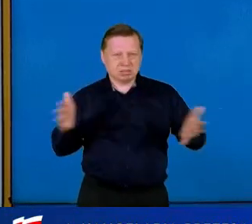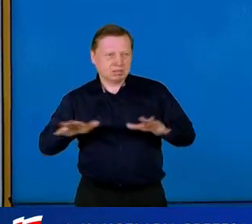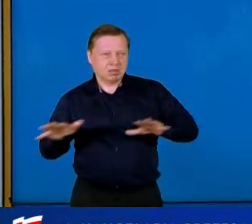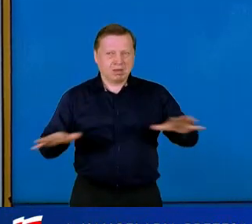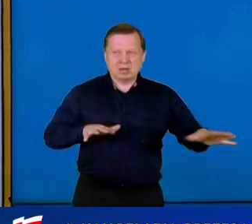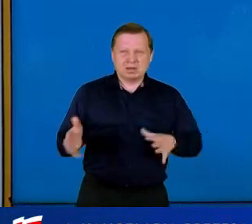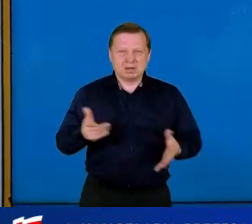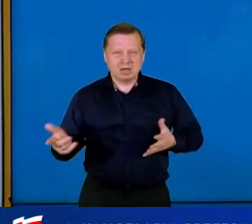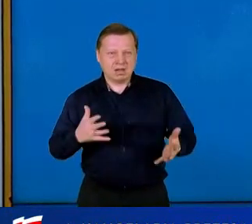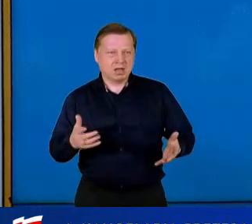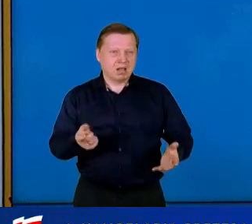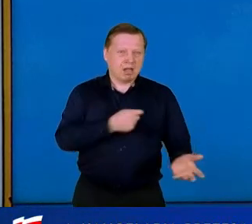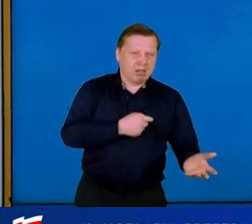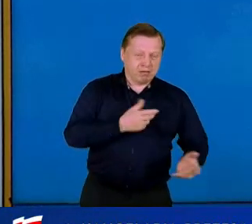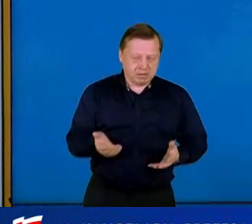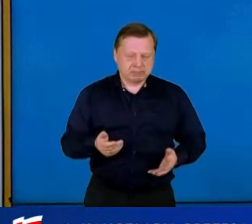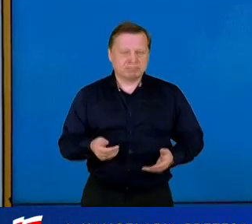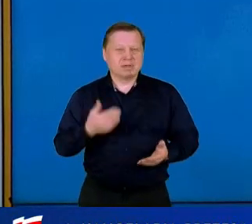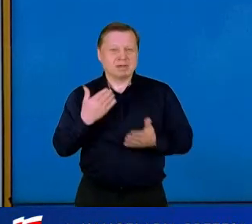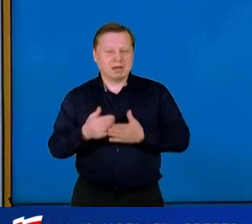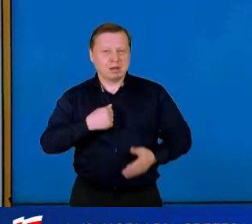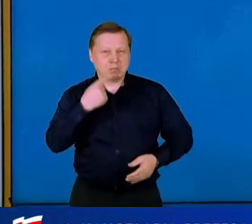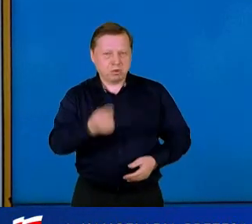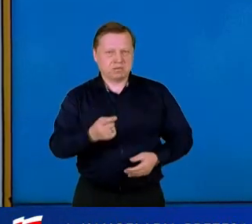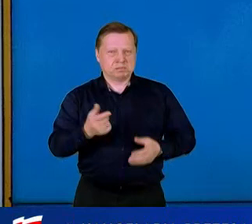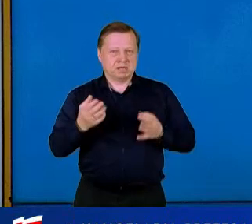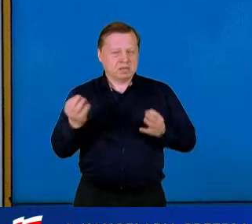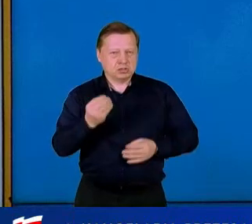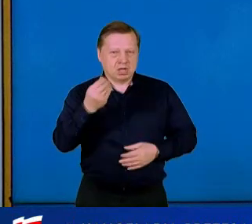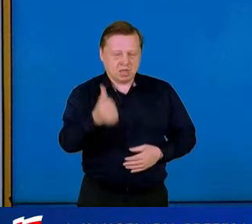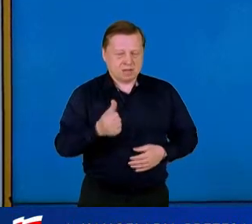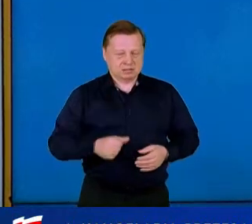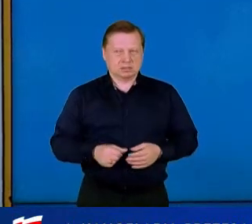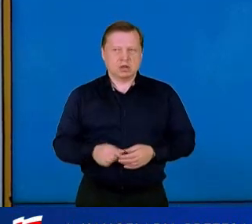dlatego raz jeszcze chcę wyraźnie podkreślić, o co chodzi w tym wyroku.